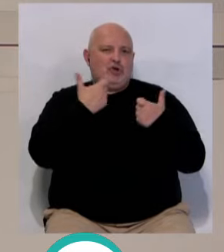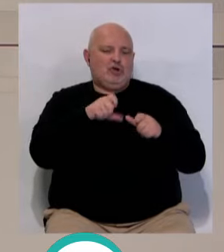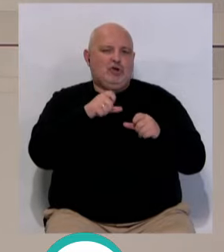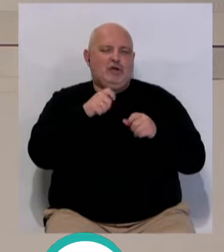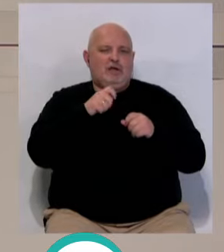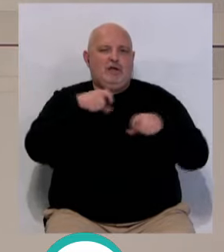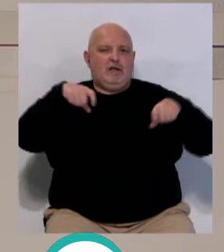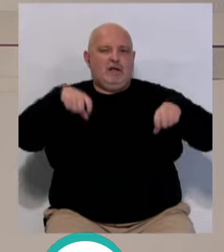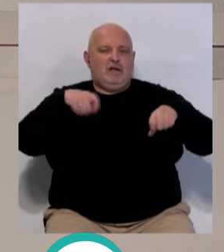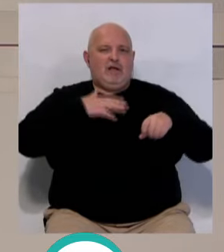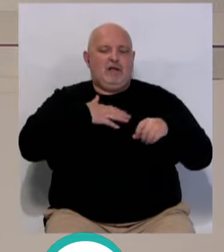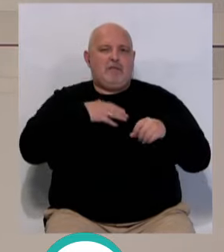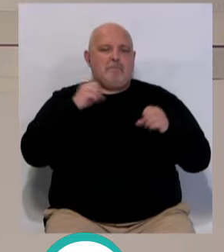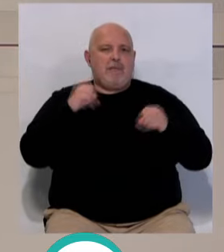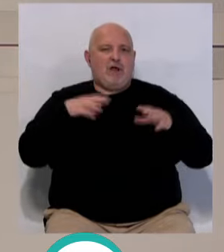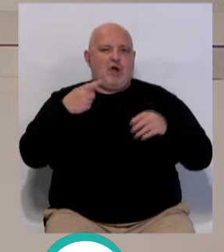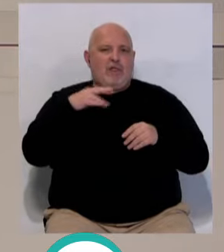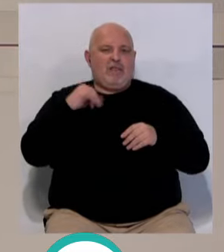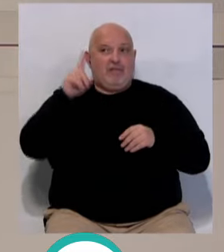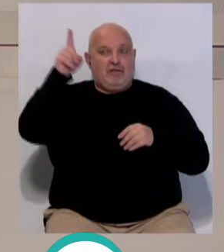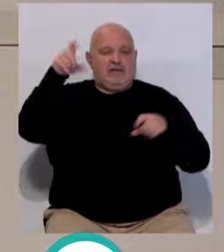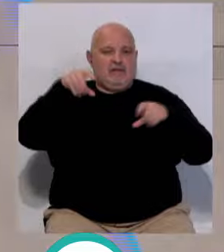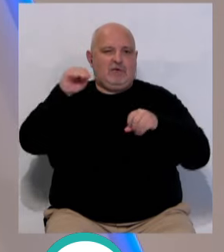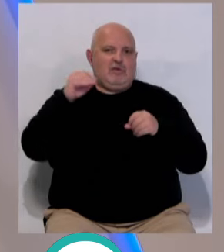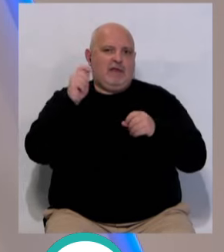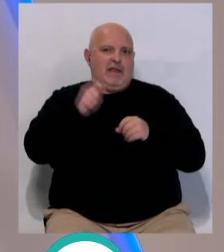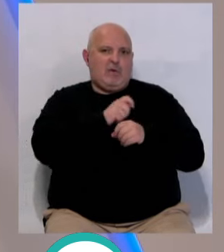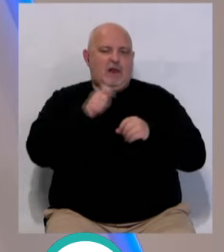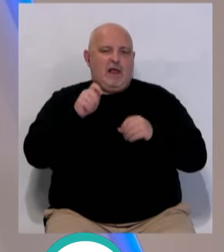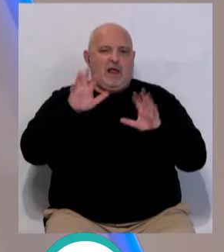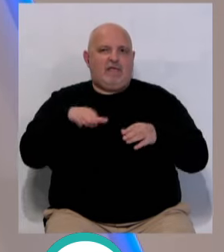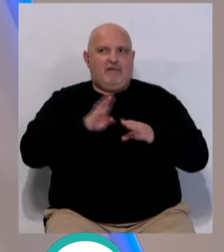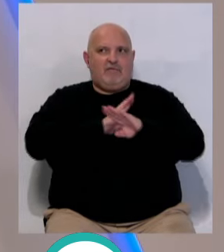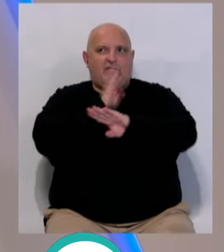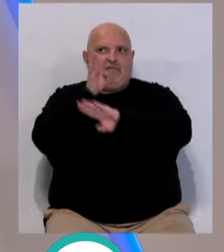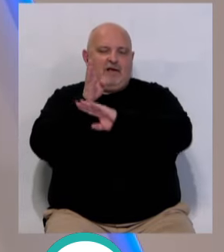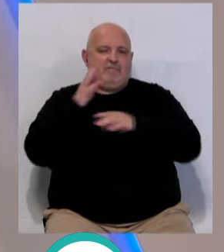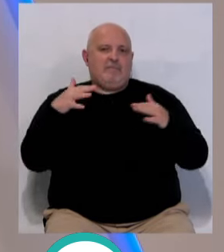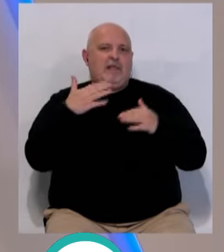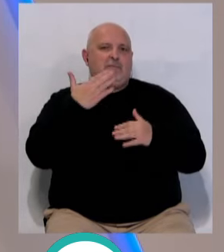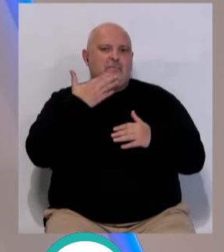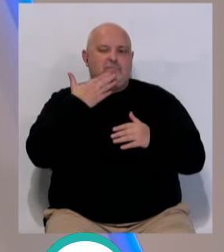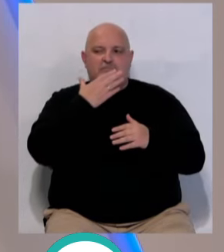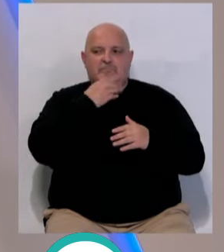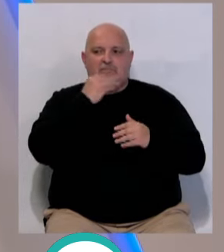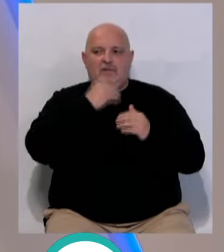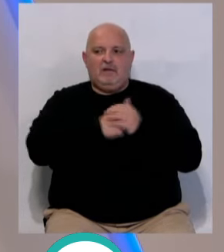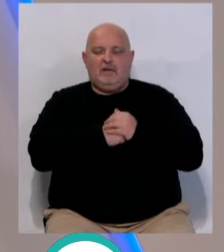Jorge mágico González en el en el Salvador hombre Yo creo que que es un partido muy bonito histórico